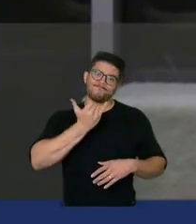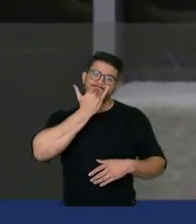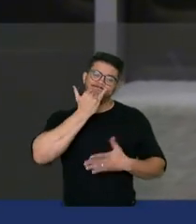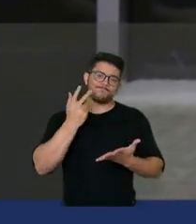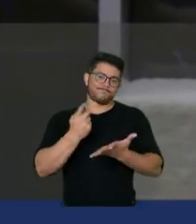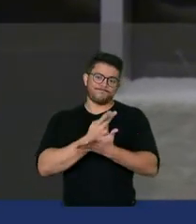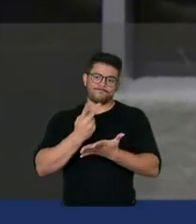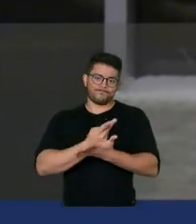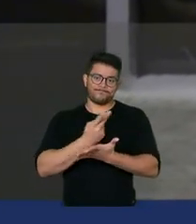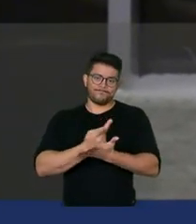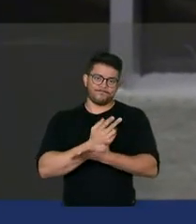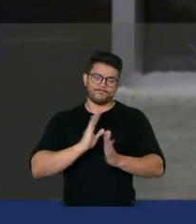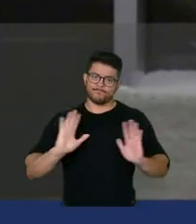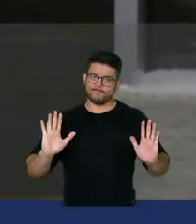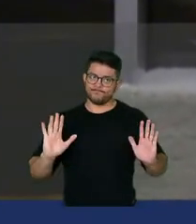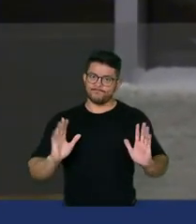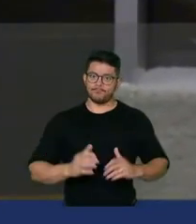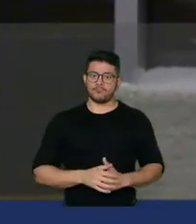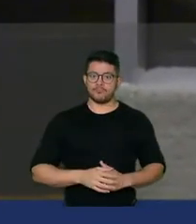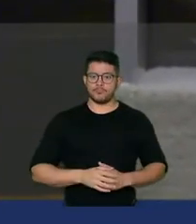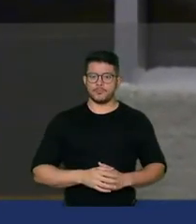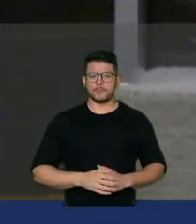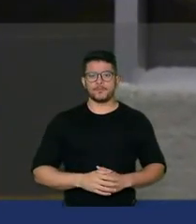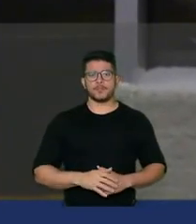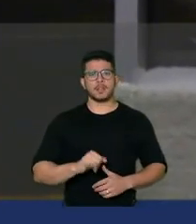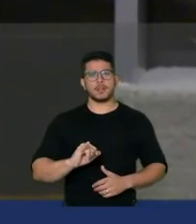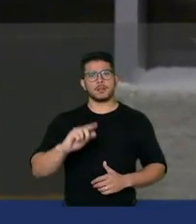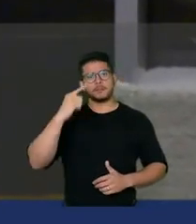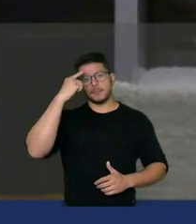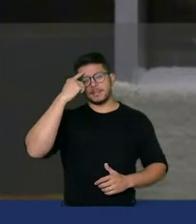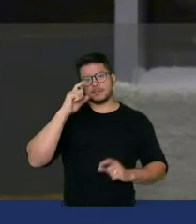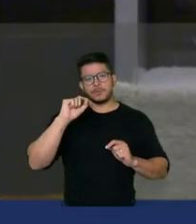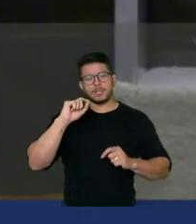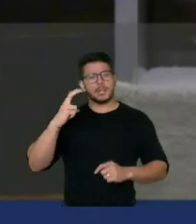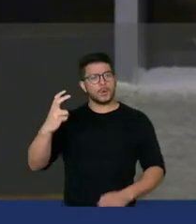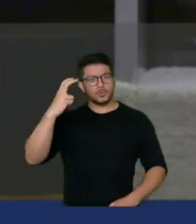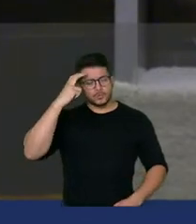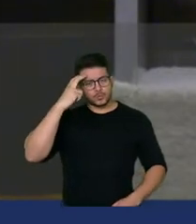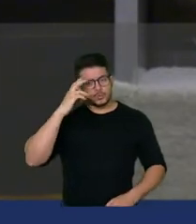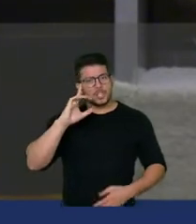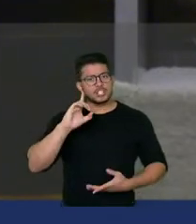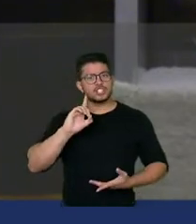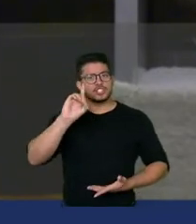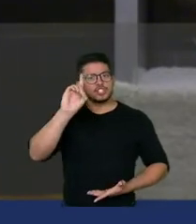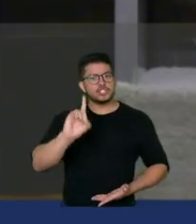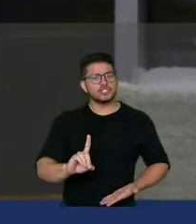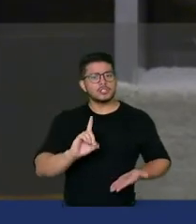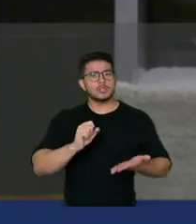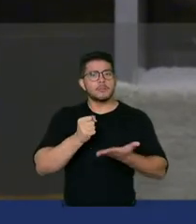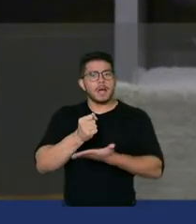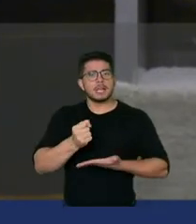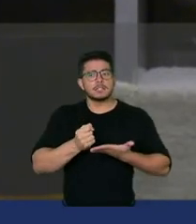ÉRIKA KOKAY. -- [DEP. ÉRIKA KOKAY]: É UM PROFUNDO EQUÍVOCO, CONSIDERAR QUE CULTURA NÃO É DIREITO BÁSICO, CONSIDERAR